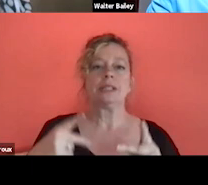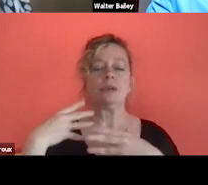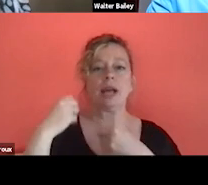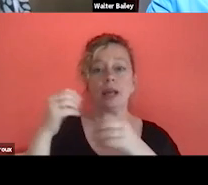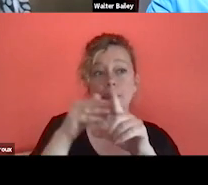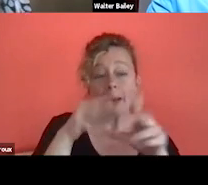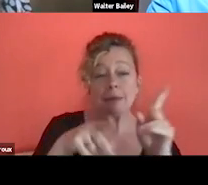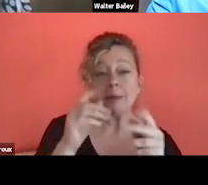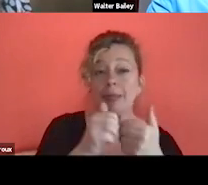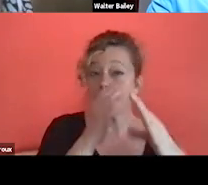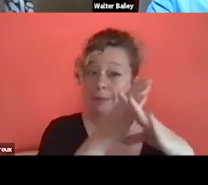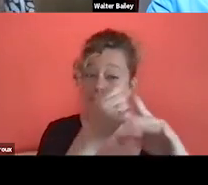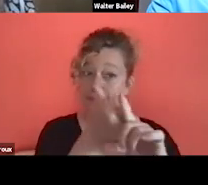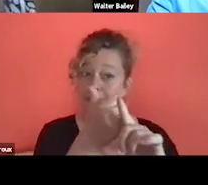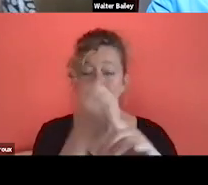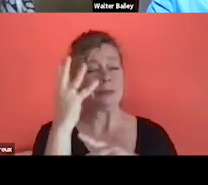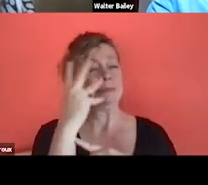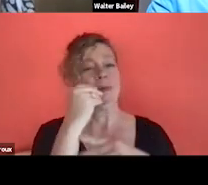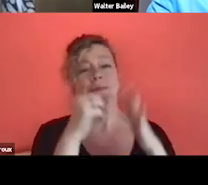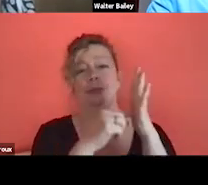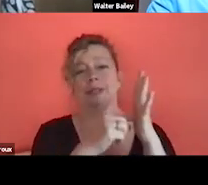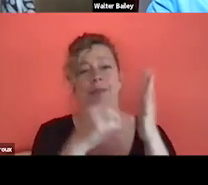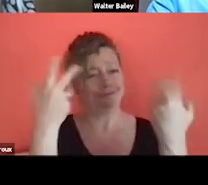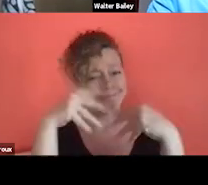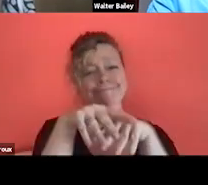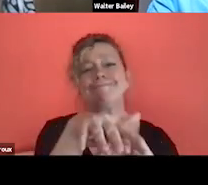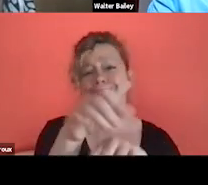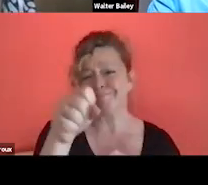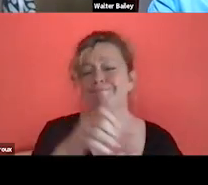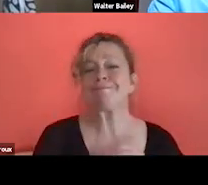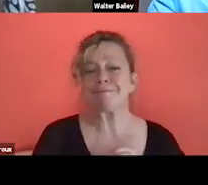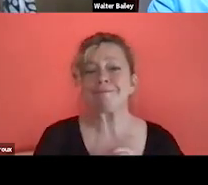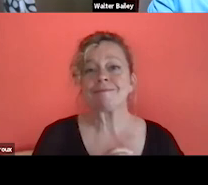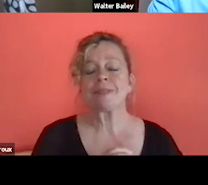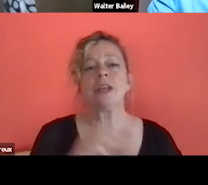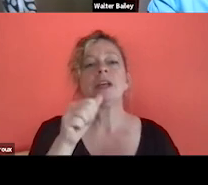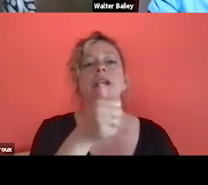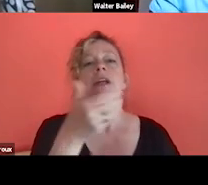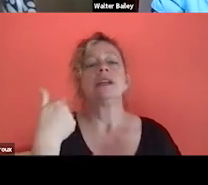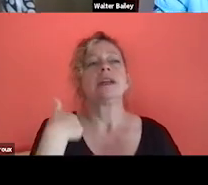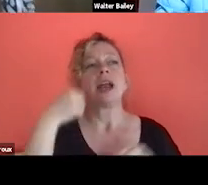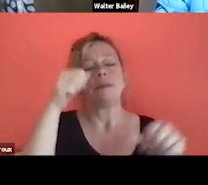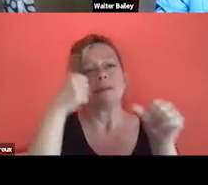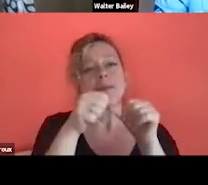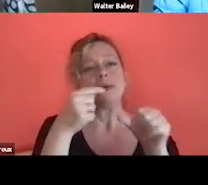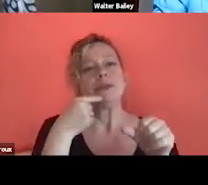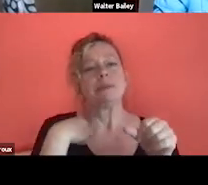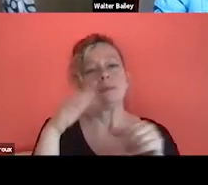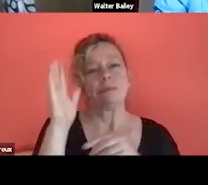Entonces creo que ese es un hermoso ejemplo de integración. Y otra cosa que recuerdo que me dijiste en una de nuestras conversaciones anteriores